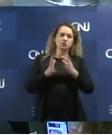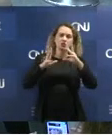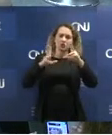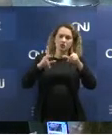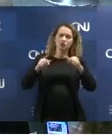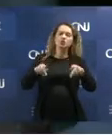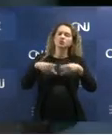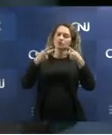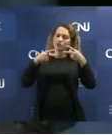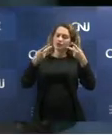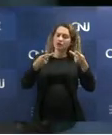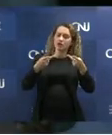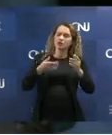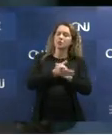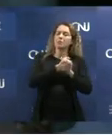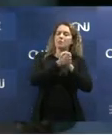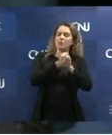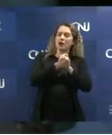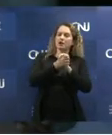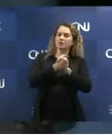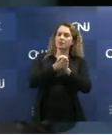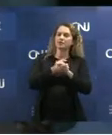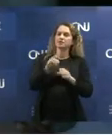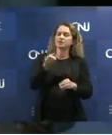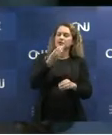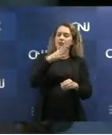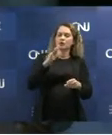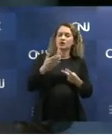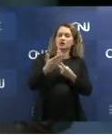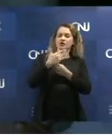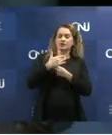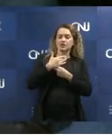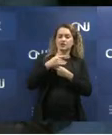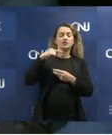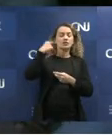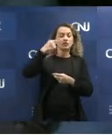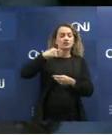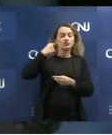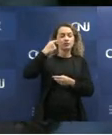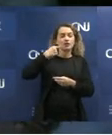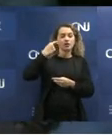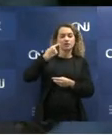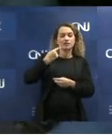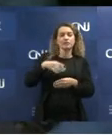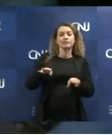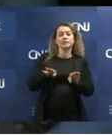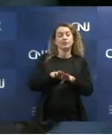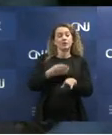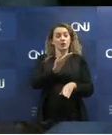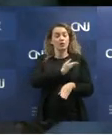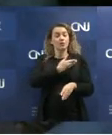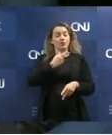a brilhante defesa da advogada e enquanto os colegas falavam, eu evitava que